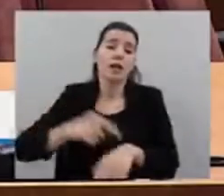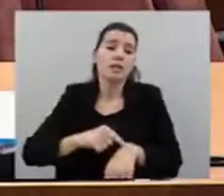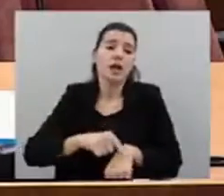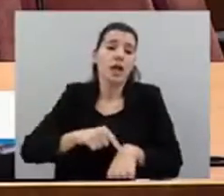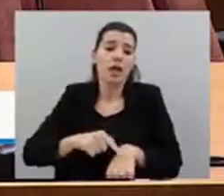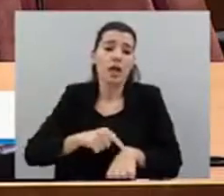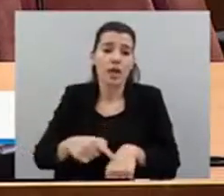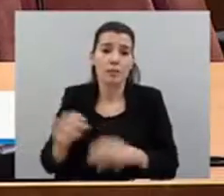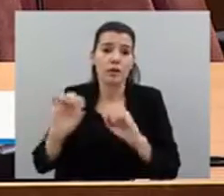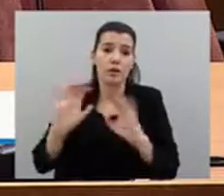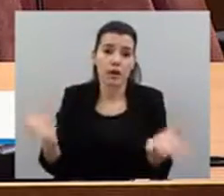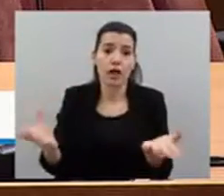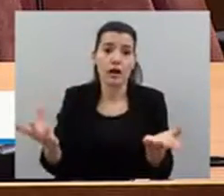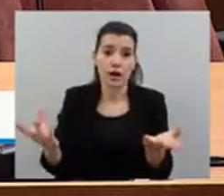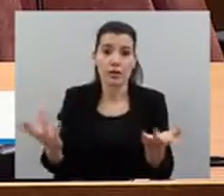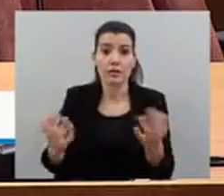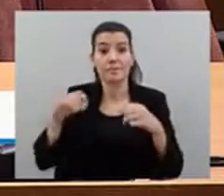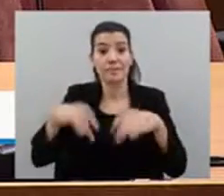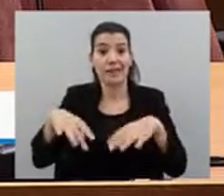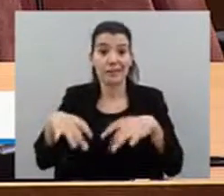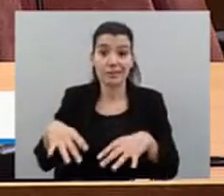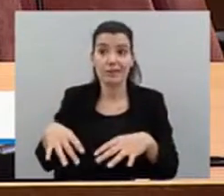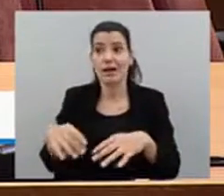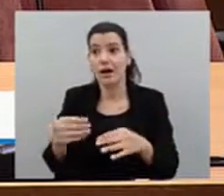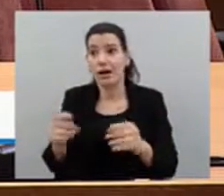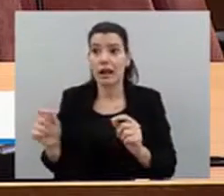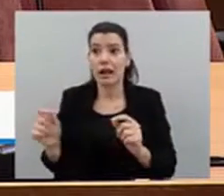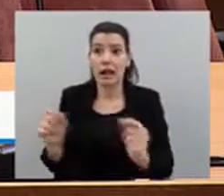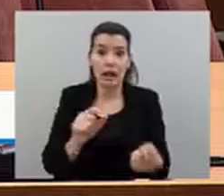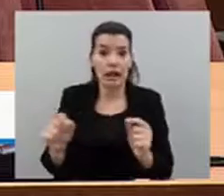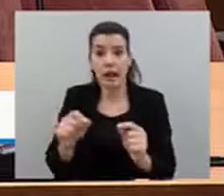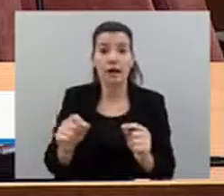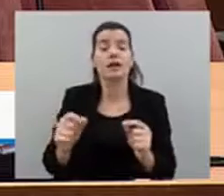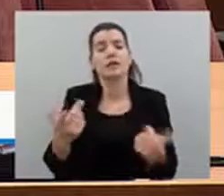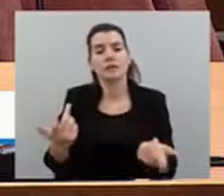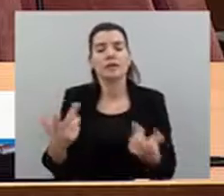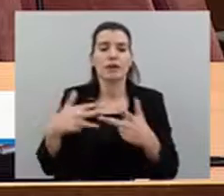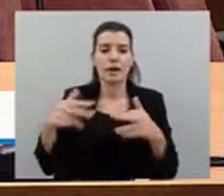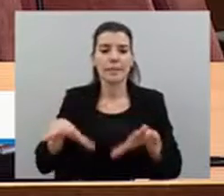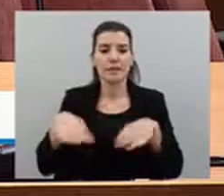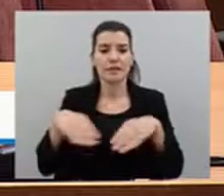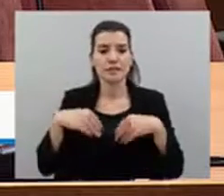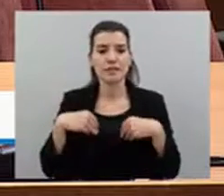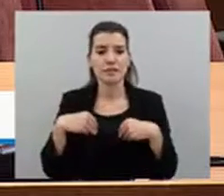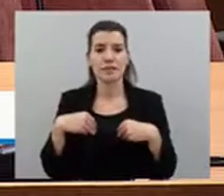evitar mais discussões, a Câmara